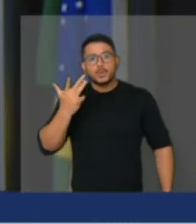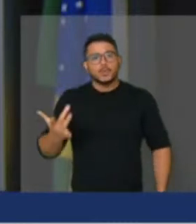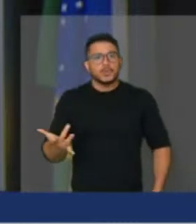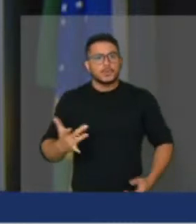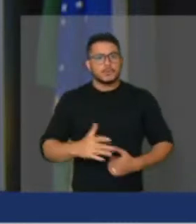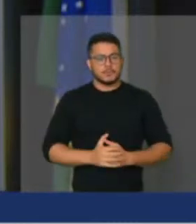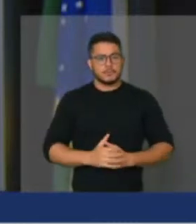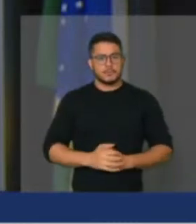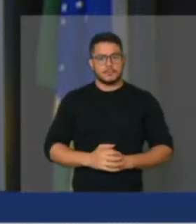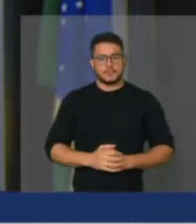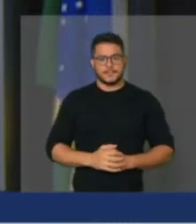AUMENTANDO, DESIGUALDADE SOCIAL AUMENTANDO E O MINISTRO